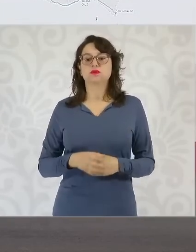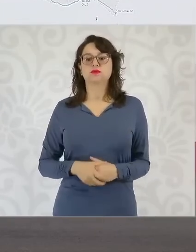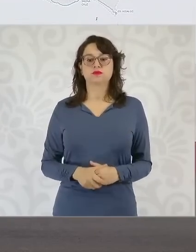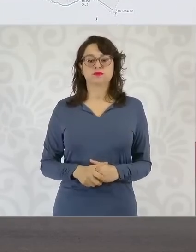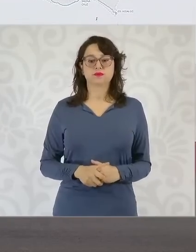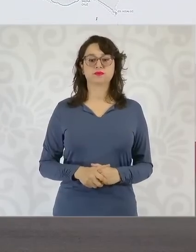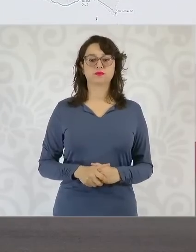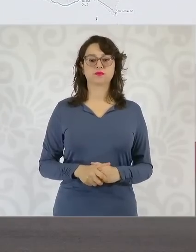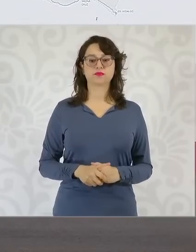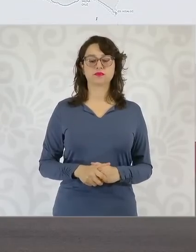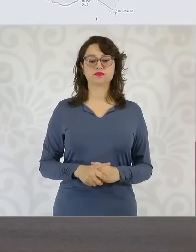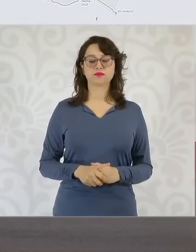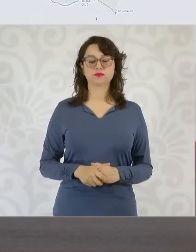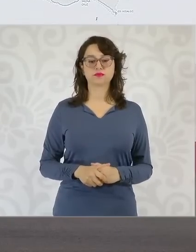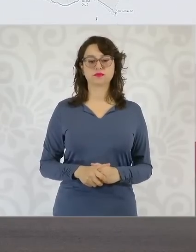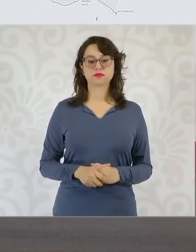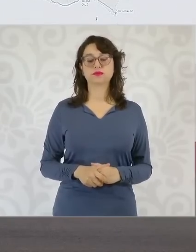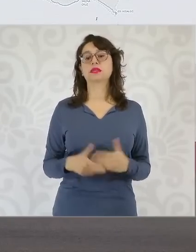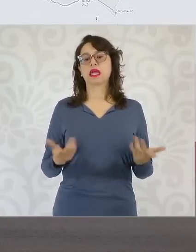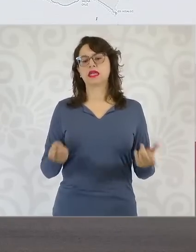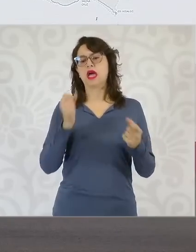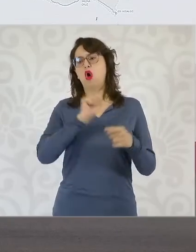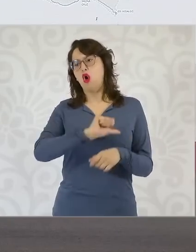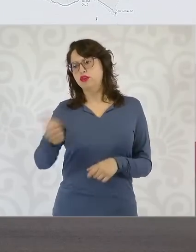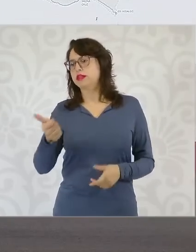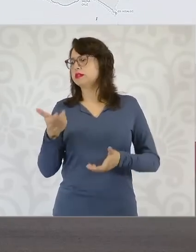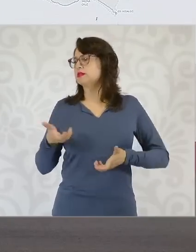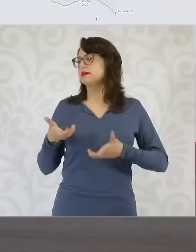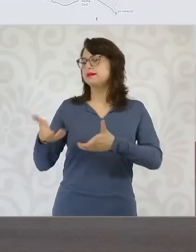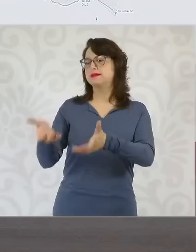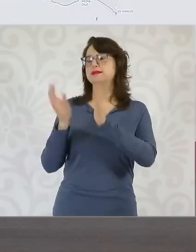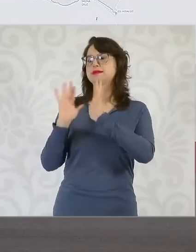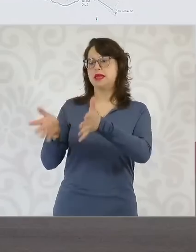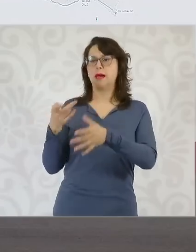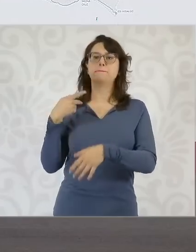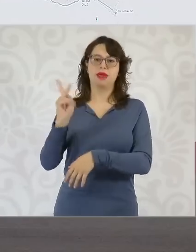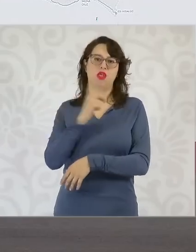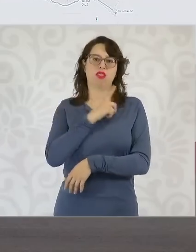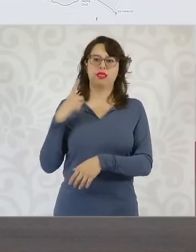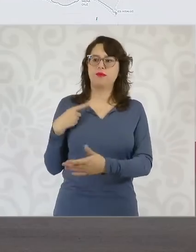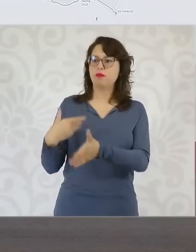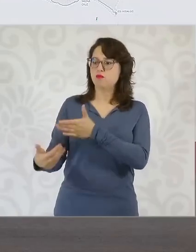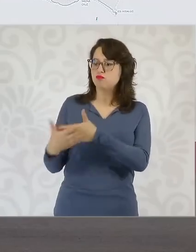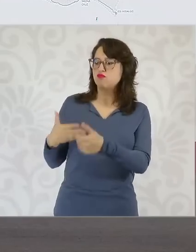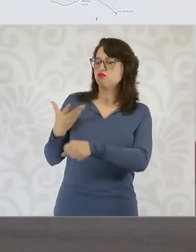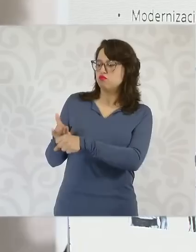eh tramos de modernización de dos a cuatro carriles y tiene tramos de pura conservación